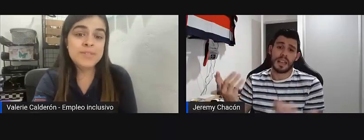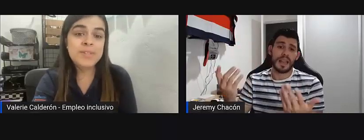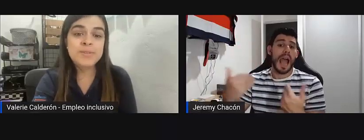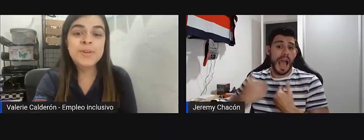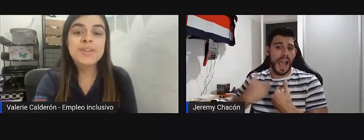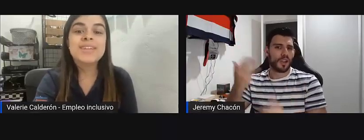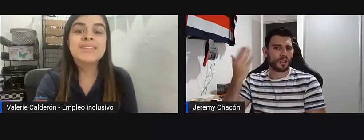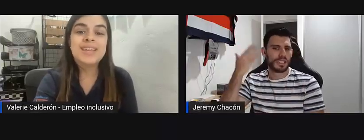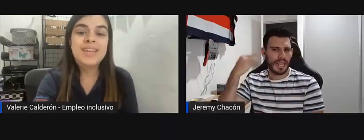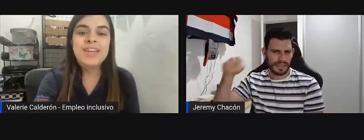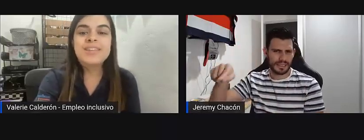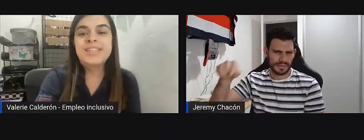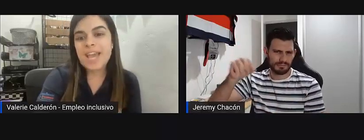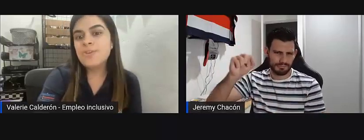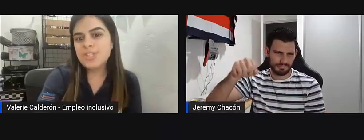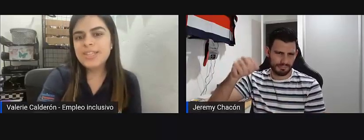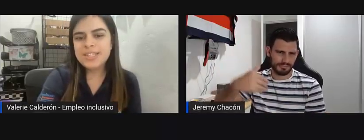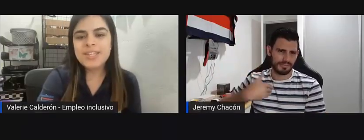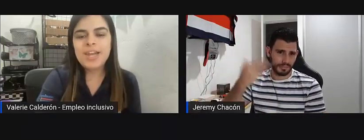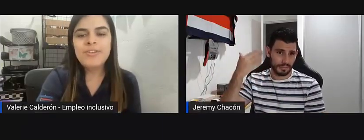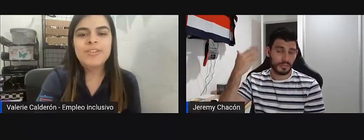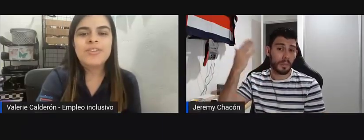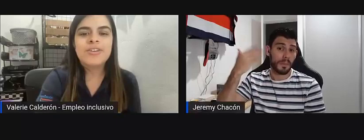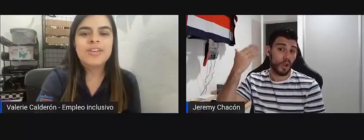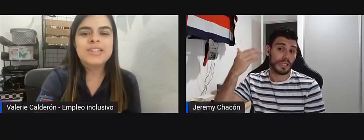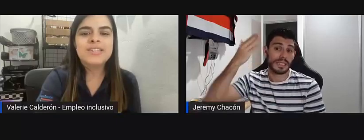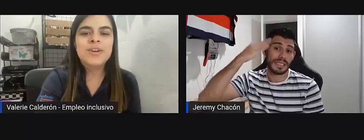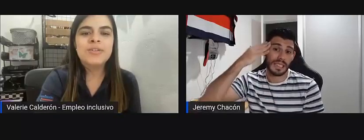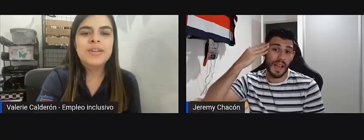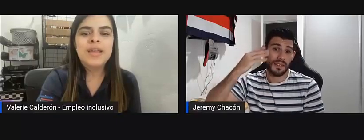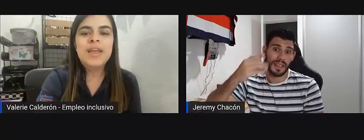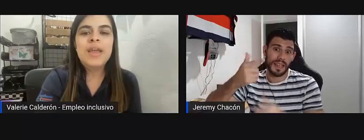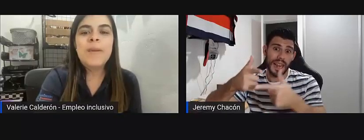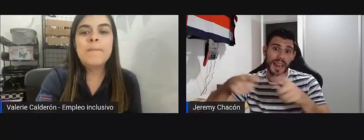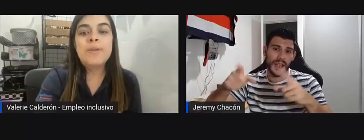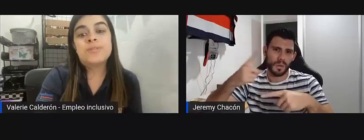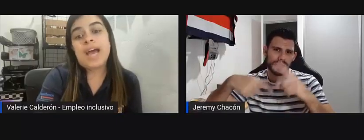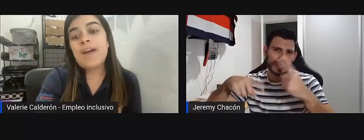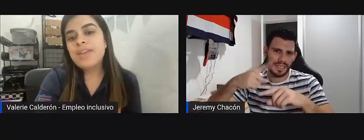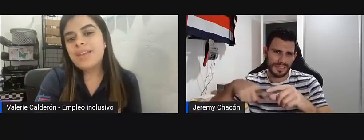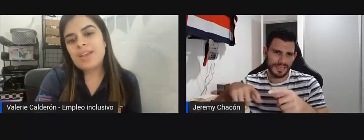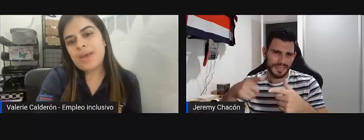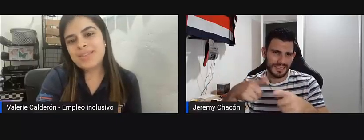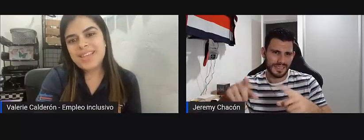de personas son sordas si hay oyentes claro dentro de la organización Pero saben lengua